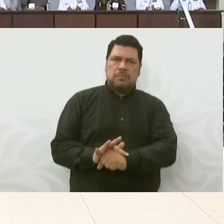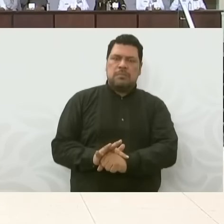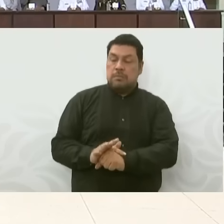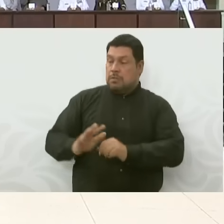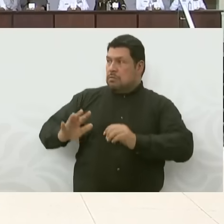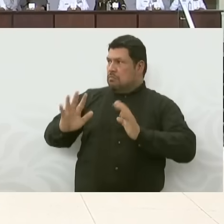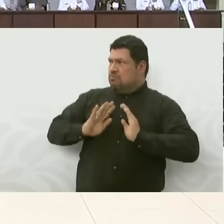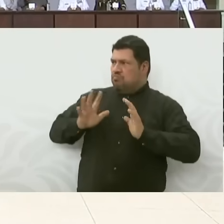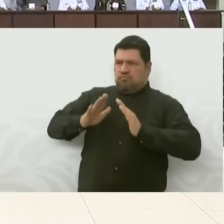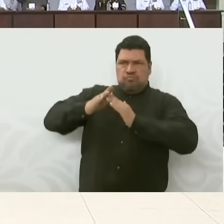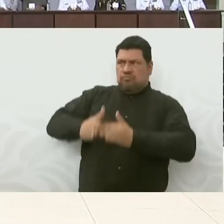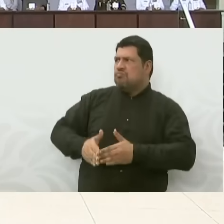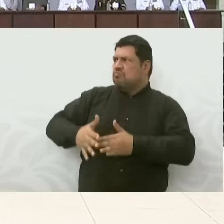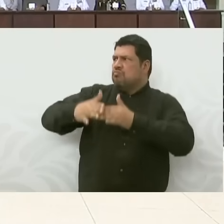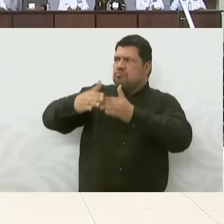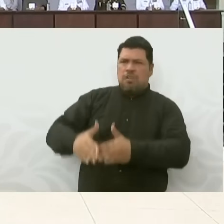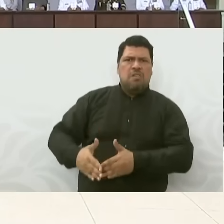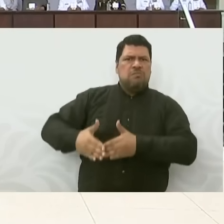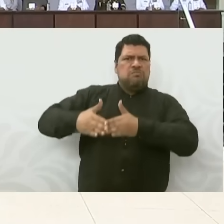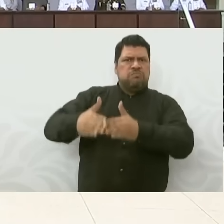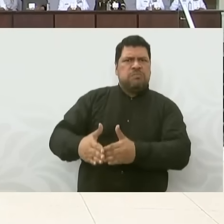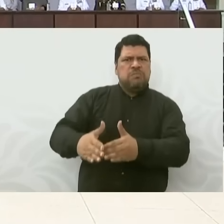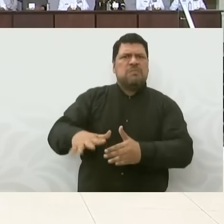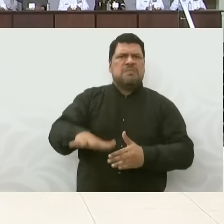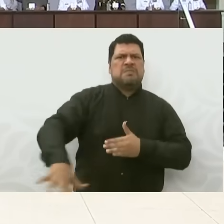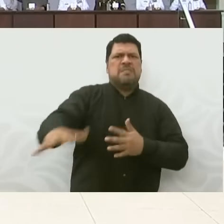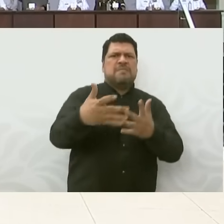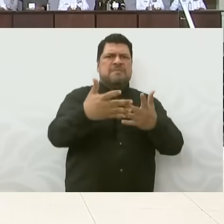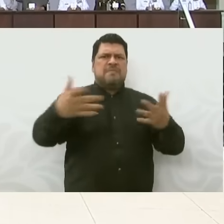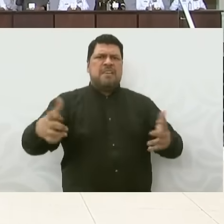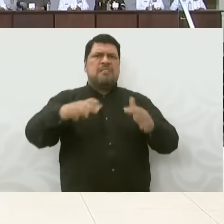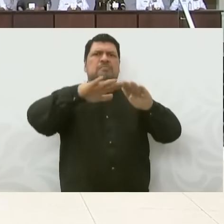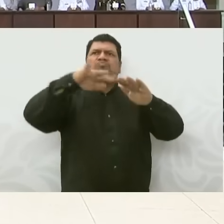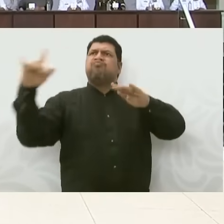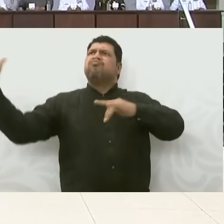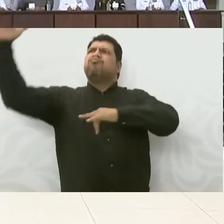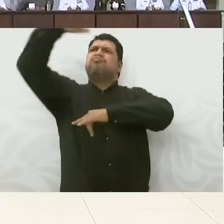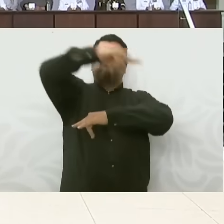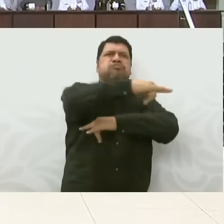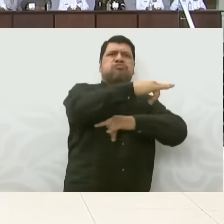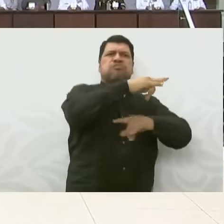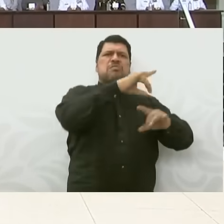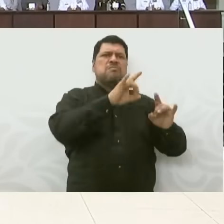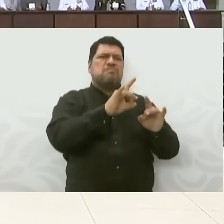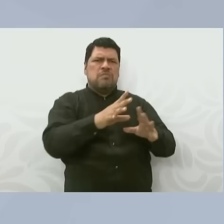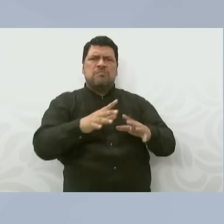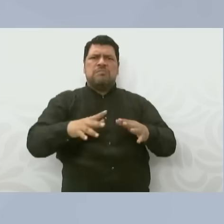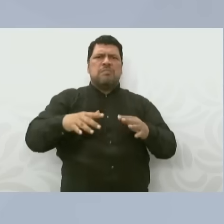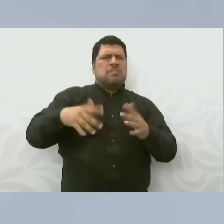potencia la seguridad en mar aire y tierra y que a su vez hace posible el desarrollo con bienestar